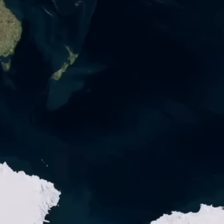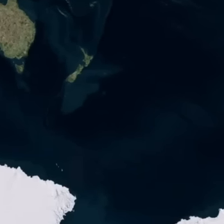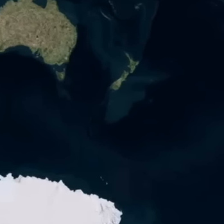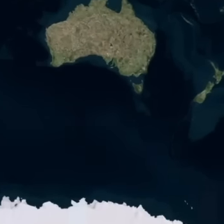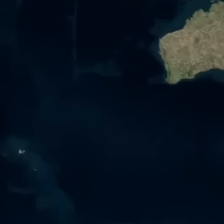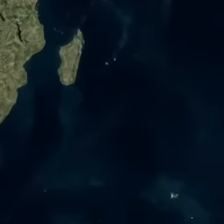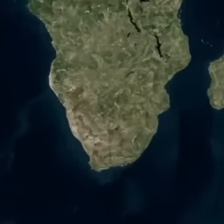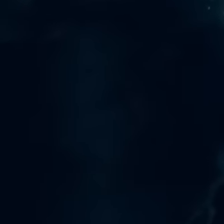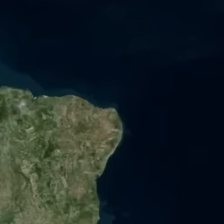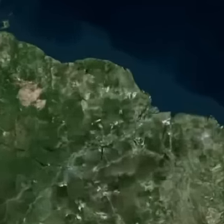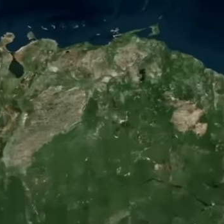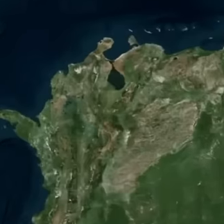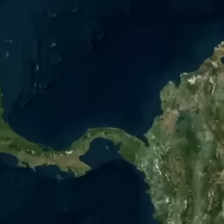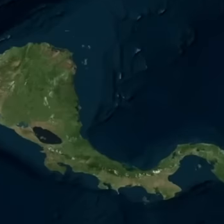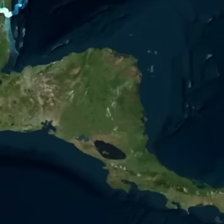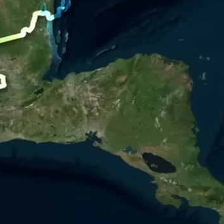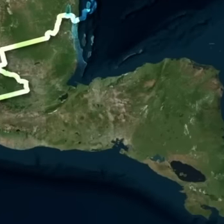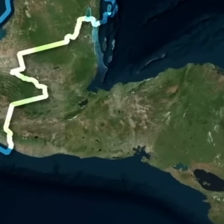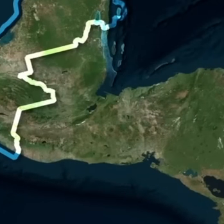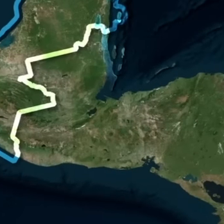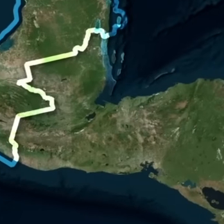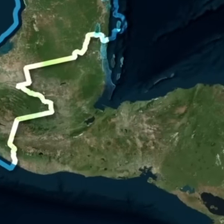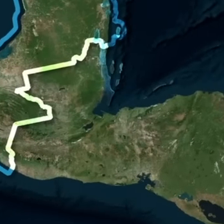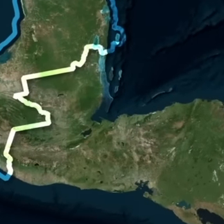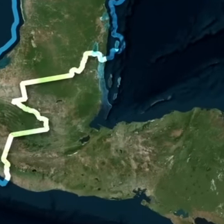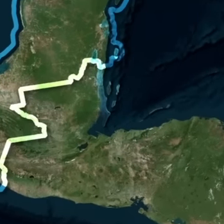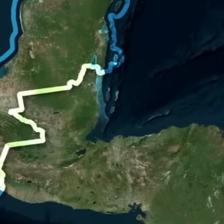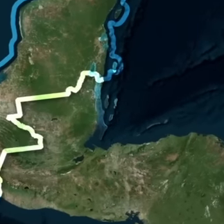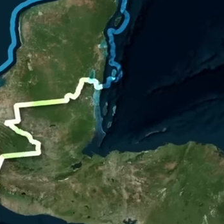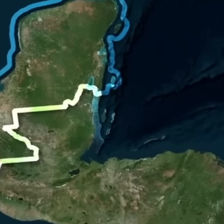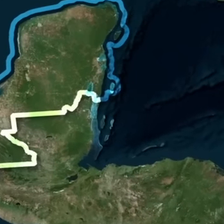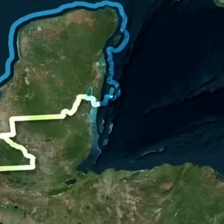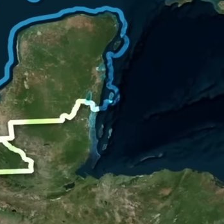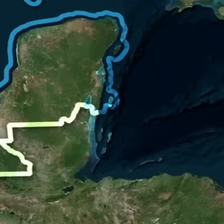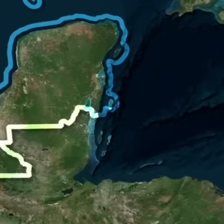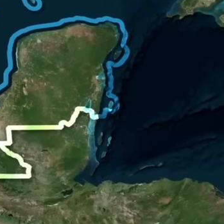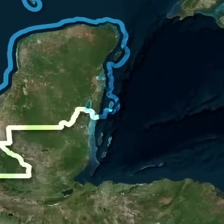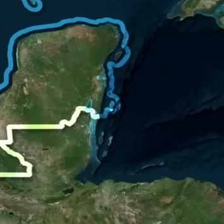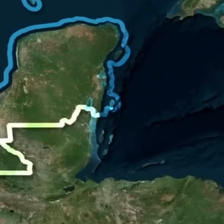México acaba de presenciar algo que rompe con siglos de distancia entre el poder y el pueblo.